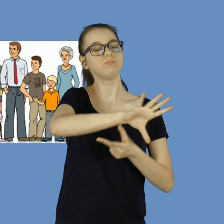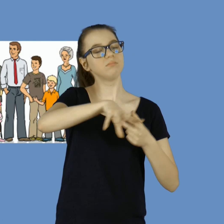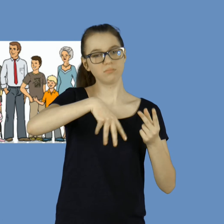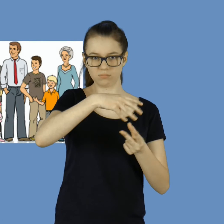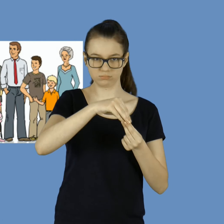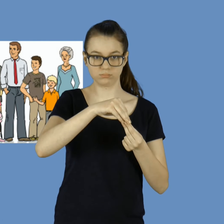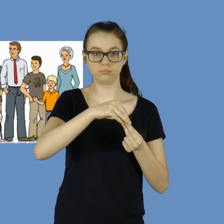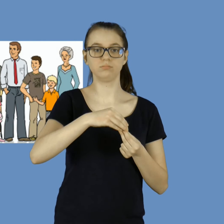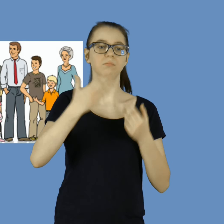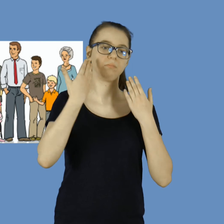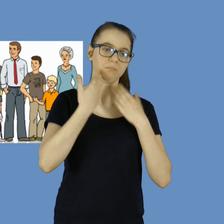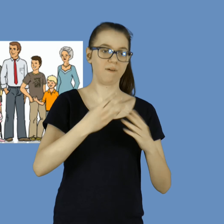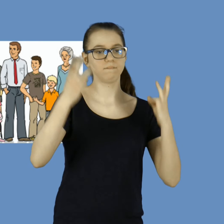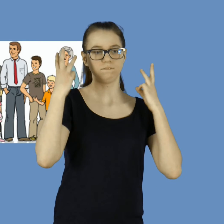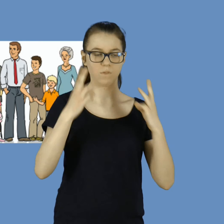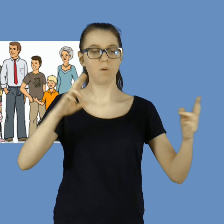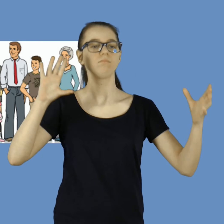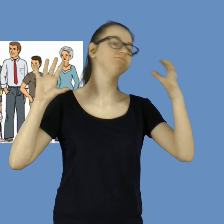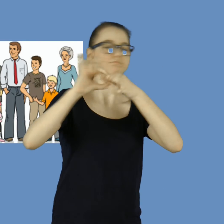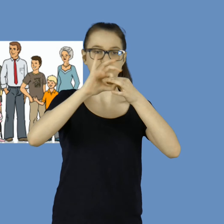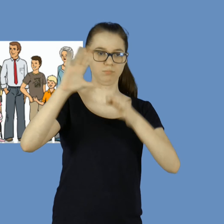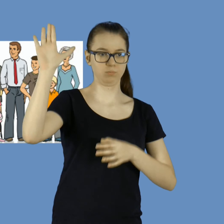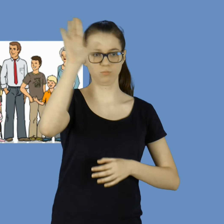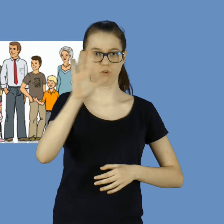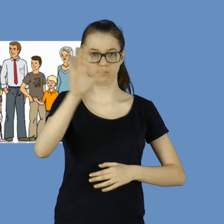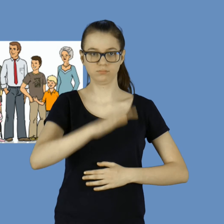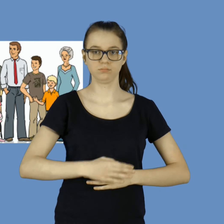To są trzy bardzo ważne sprawy, które pozwalają nam doświadczyć Boga.